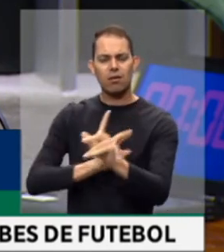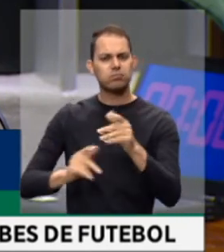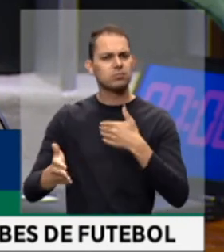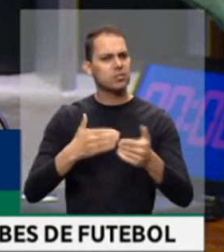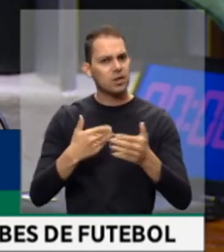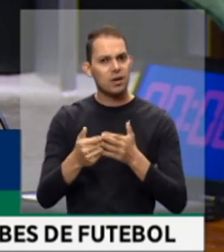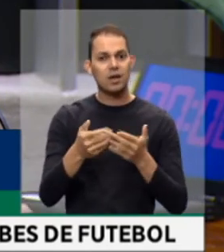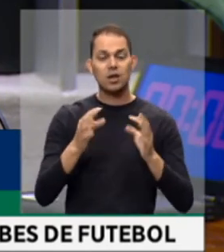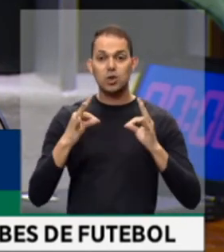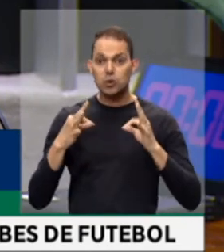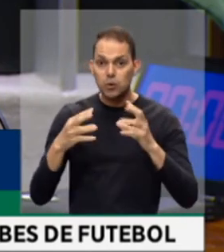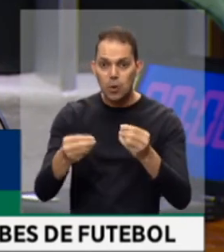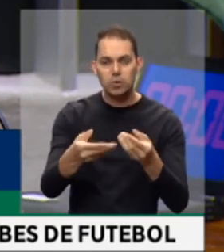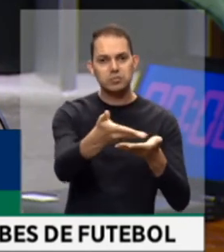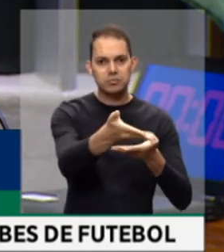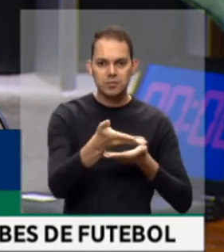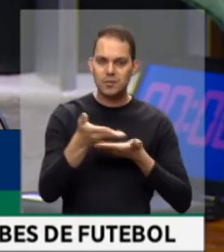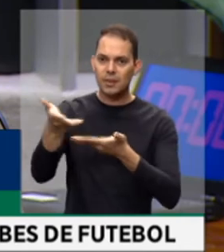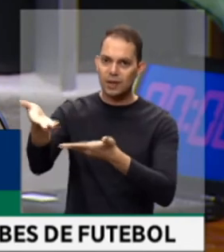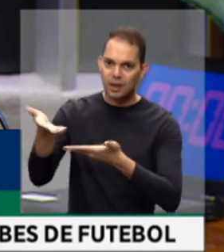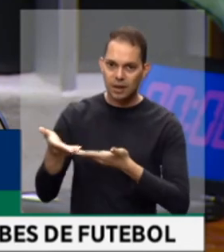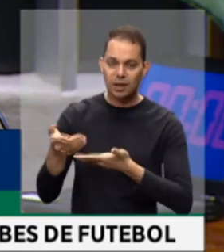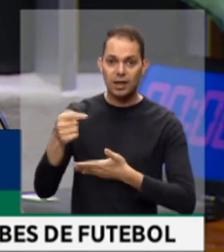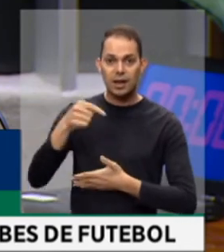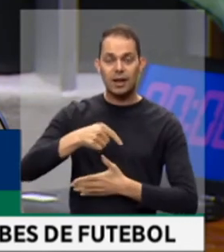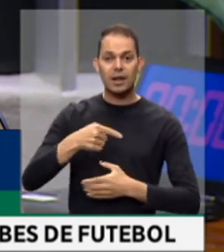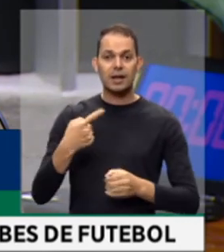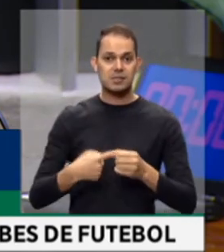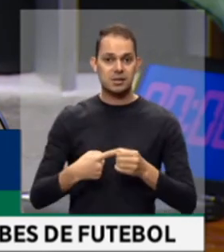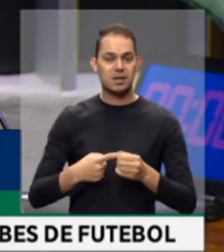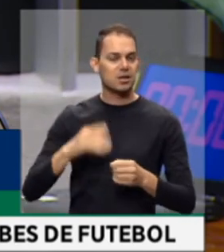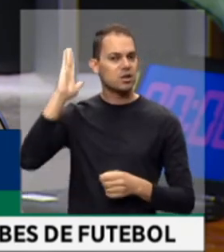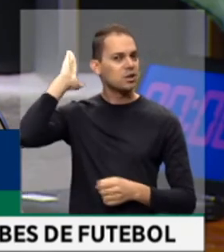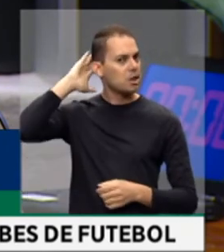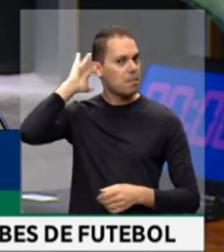TODOS E A TODAS... INDEPENDENTEMENTE DAS DIFERENTES POLÍTICAS IDEOLÓGICAS, A VISITAREM A MINHA... LINDA E AMADA BELÉM